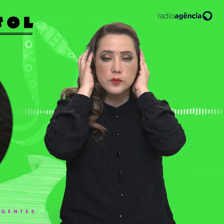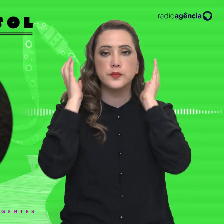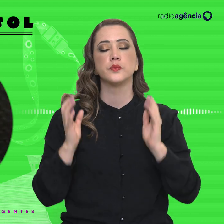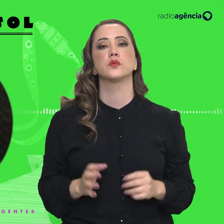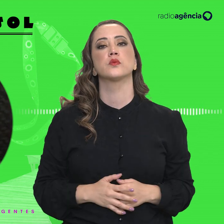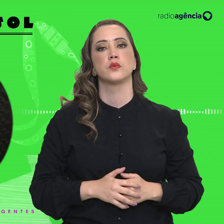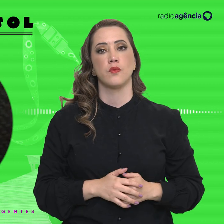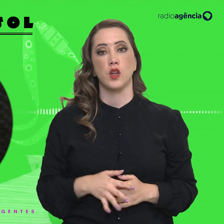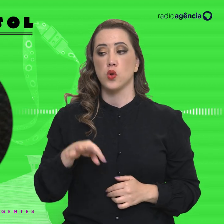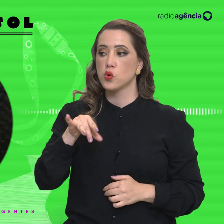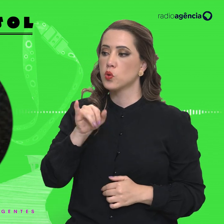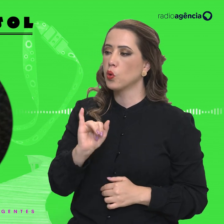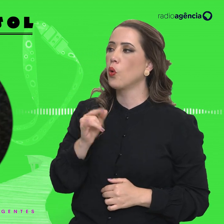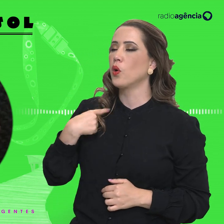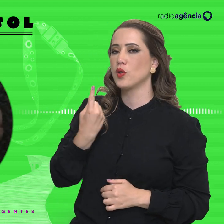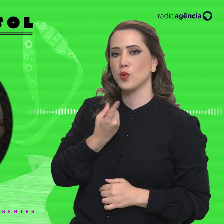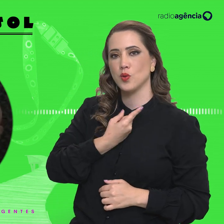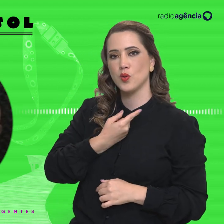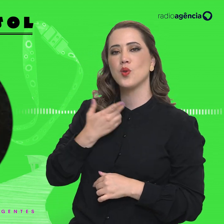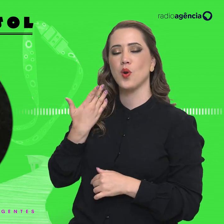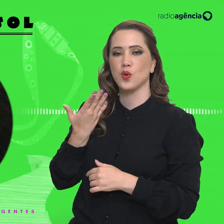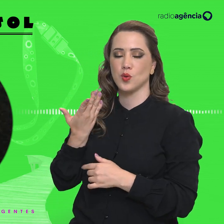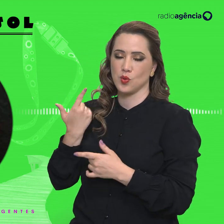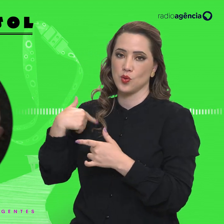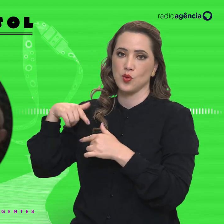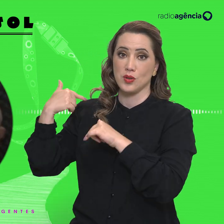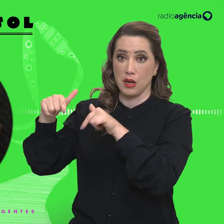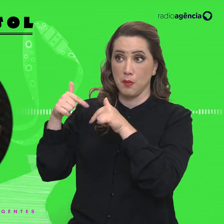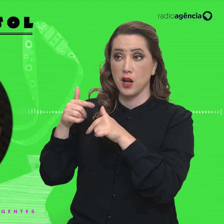O Toni Godoy, nosso operador de áudio no Rio, pode me corrigir se eu estiver errado.